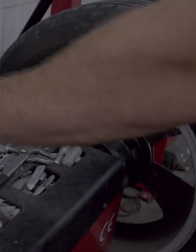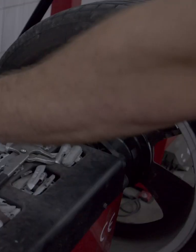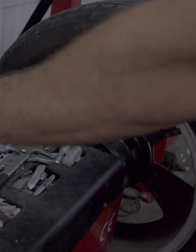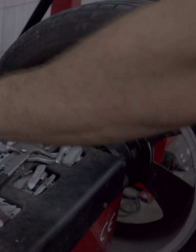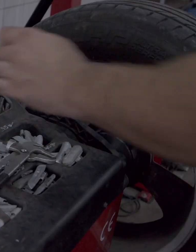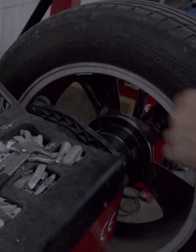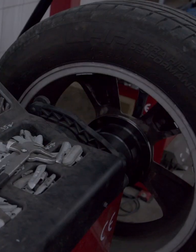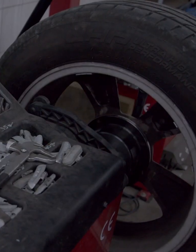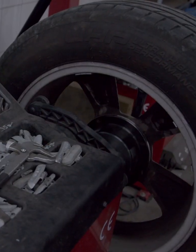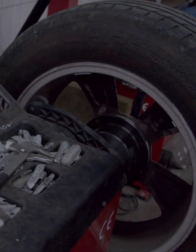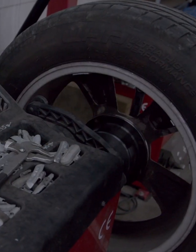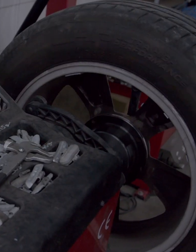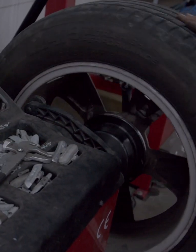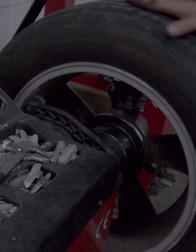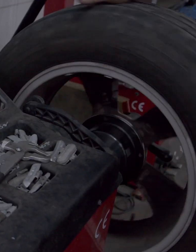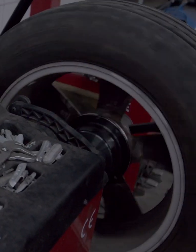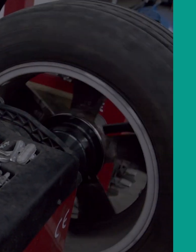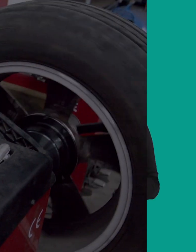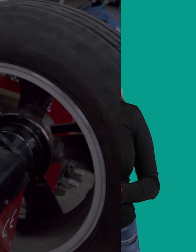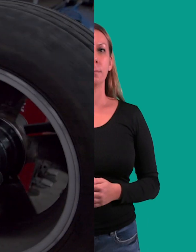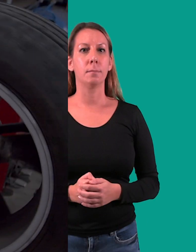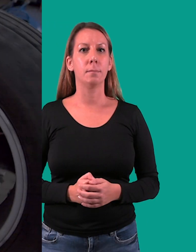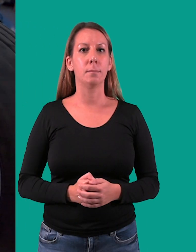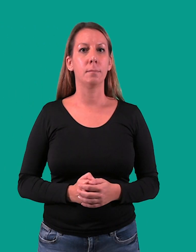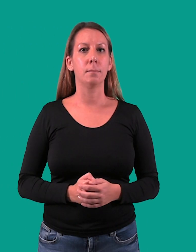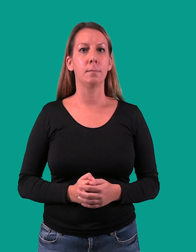e solo allora esce. A volte può arrivare anche dopo le sette.